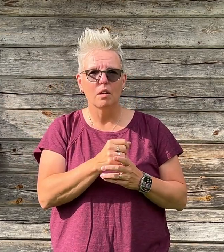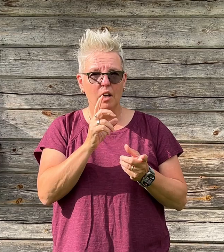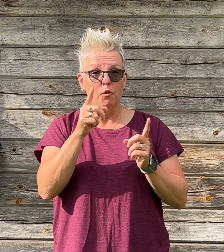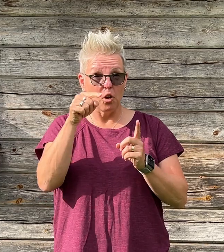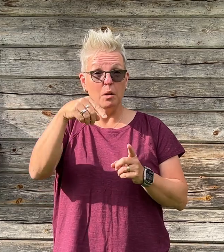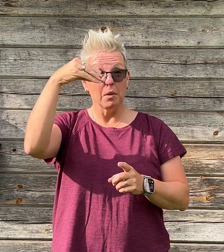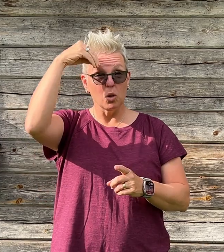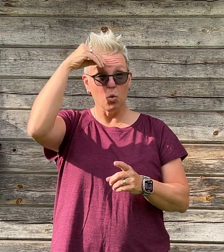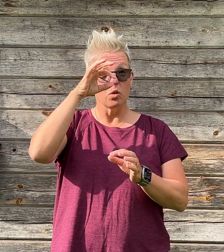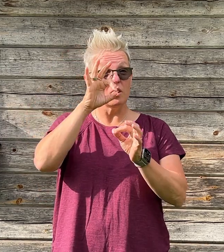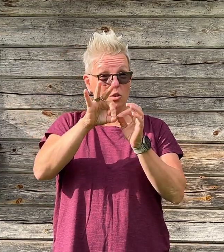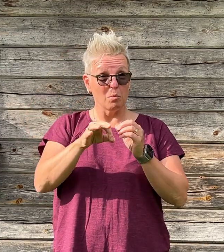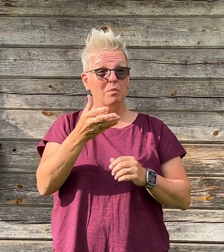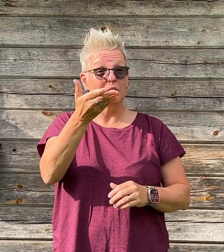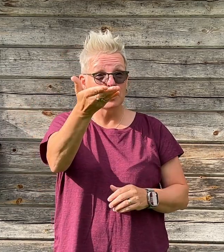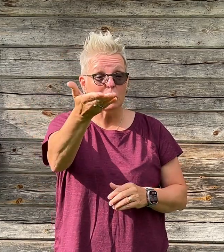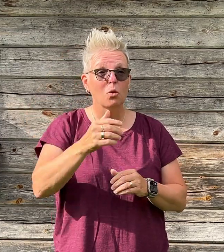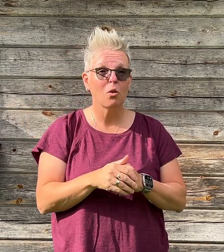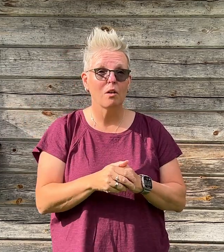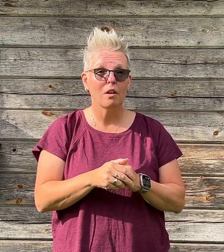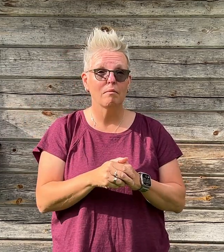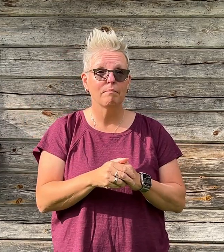tämä kurssi voisi sopia sinulle.